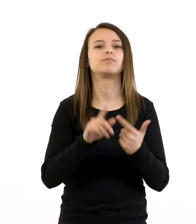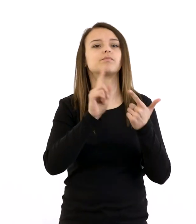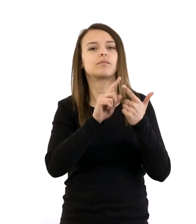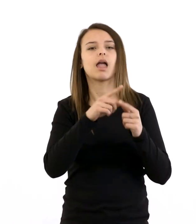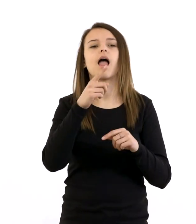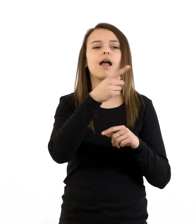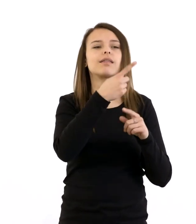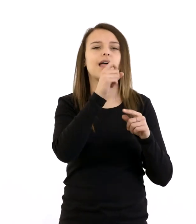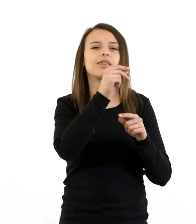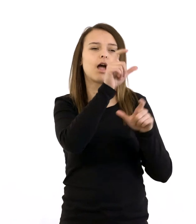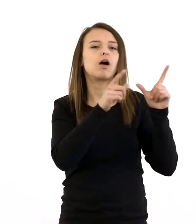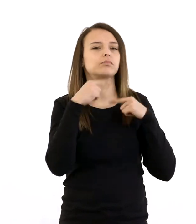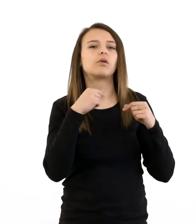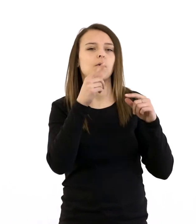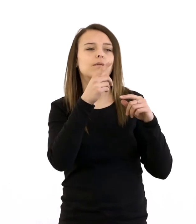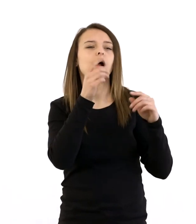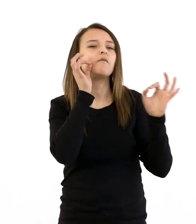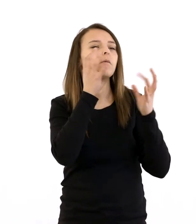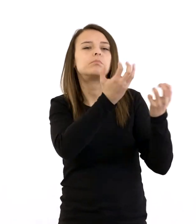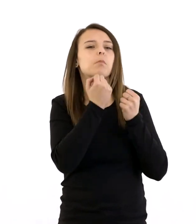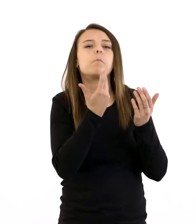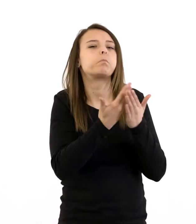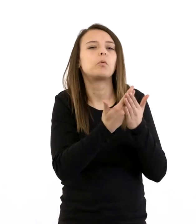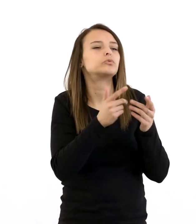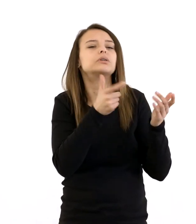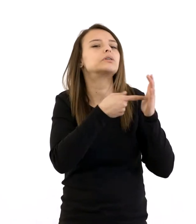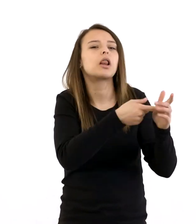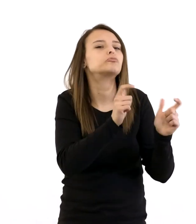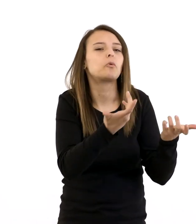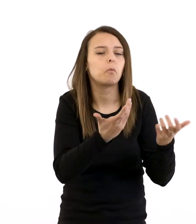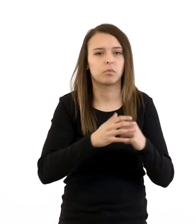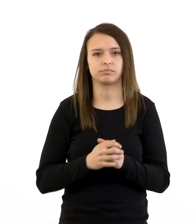cel przetwarzania danych,